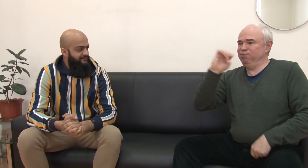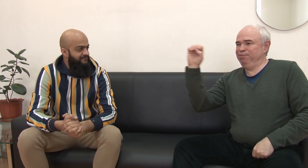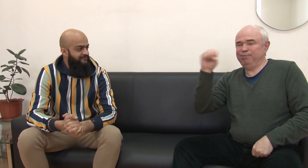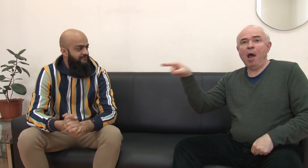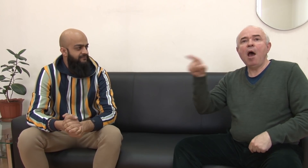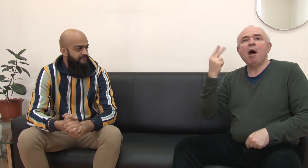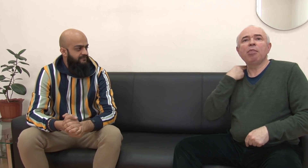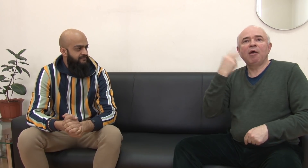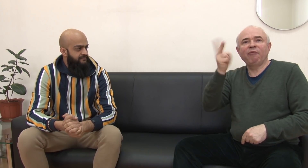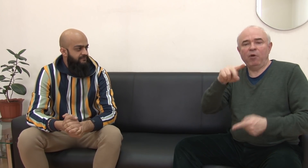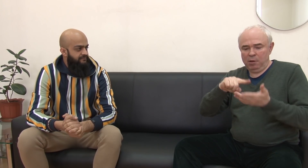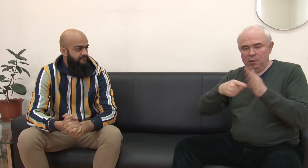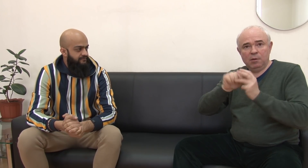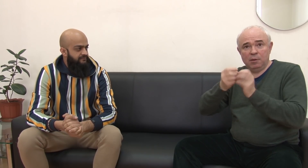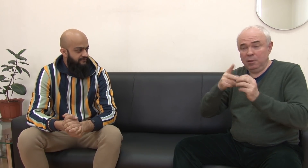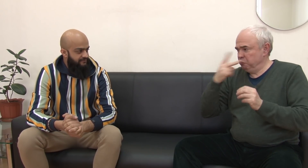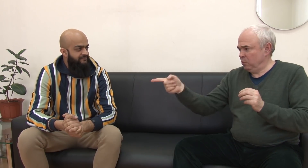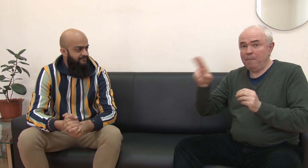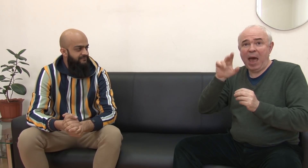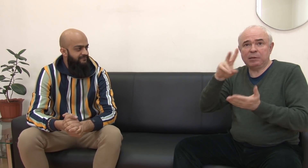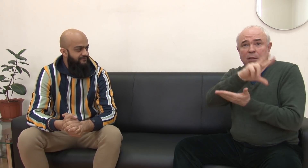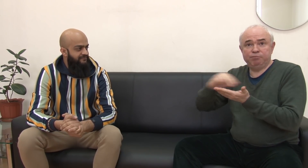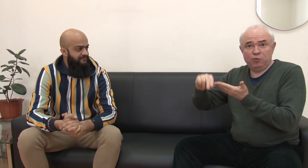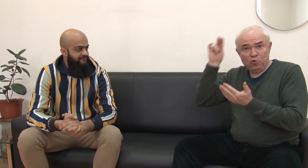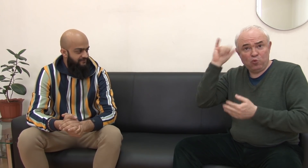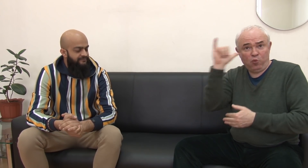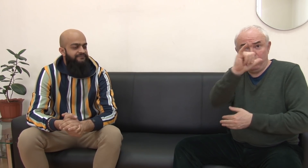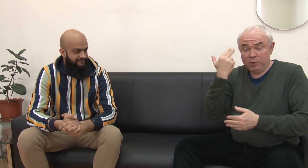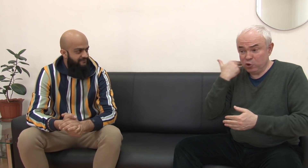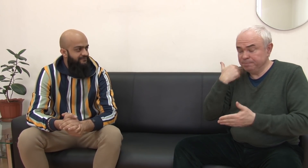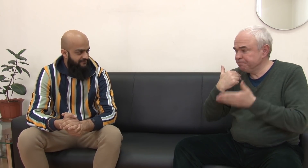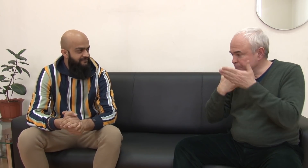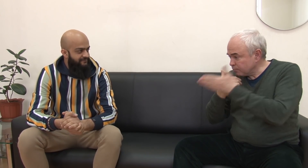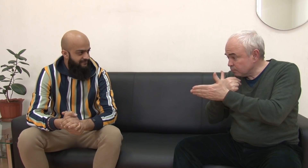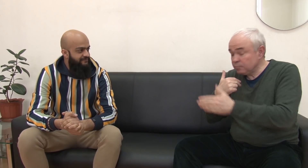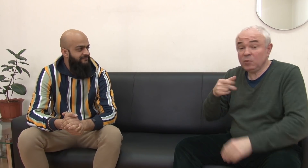Мы и американцы дактилируем слова одной рукой, а англичане используют обе руки. Пакистан перенял это от Англии.